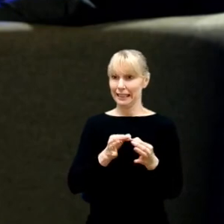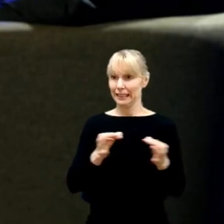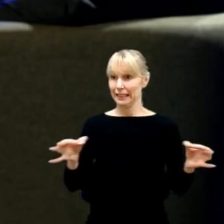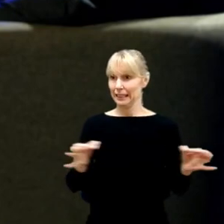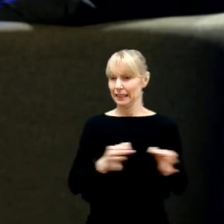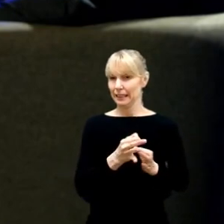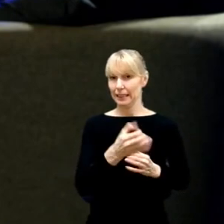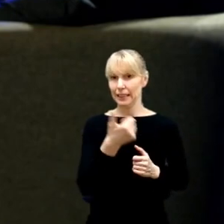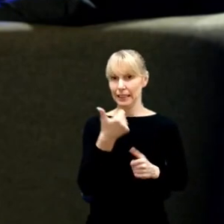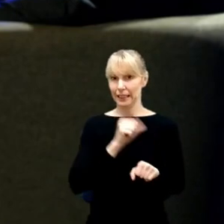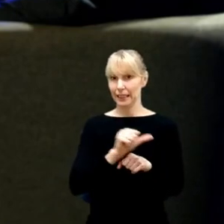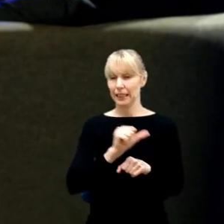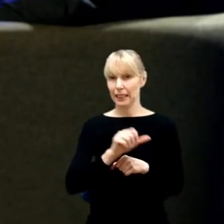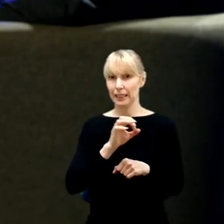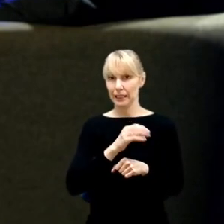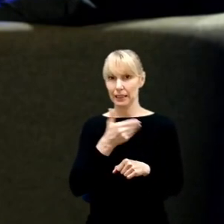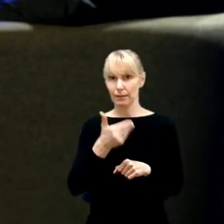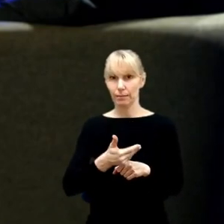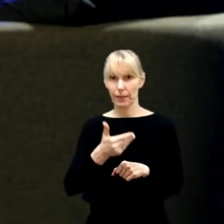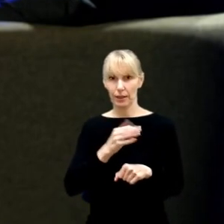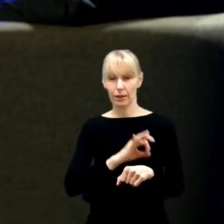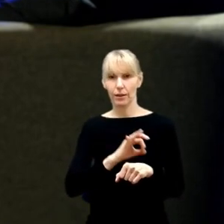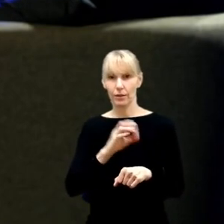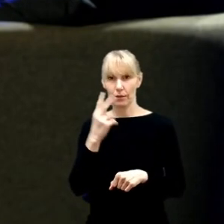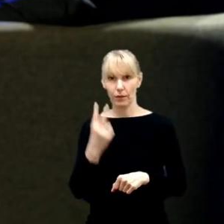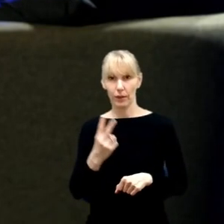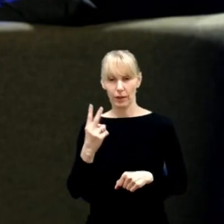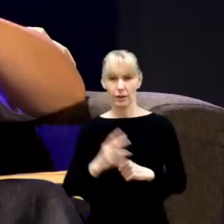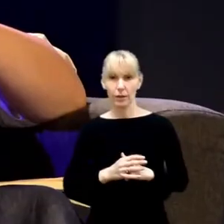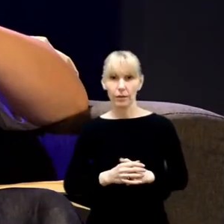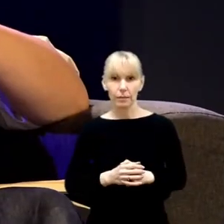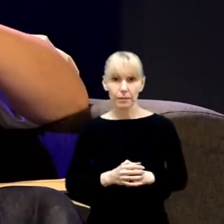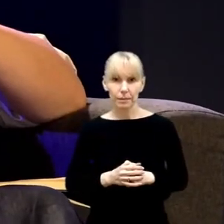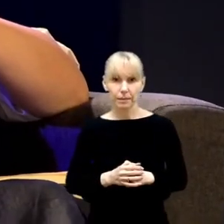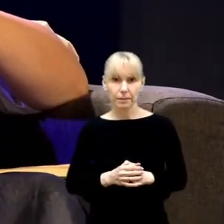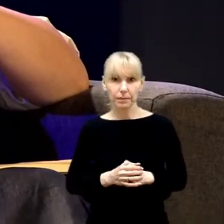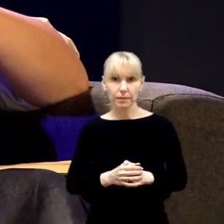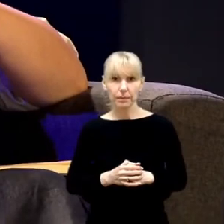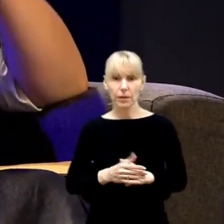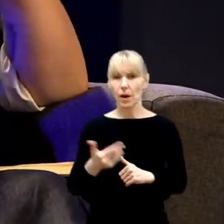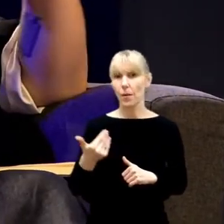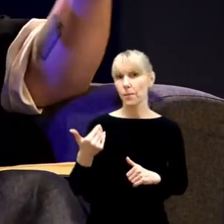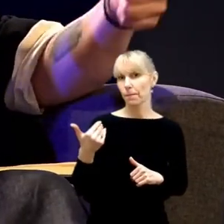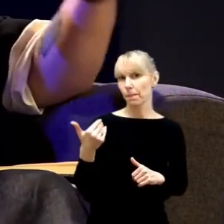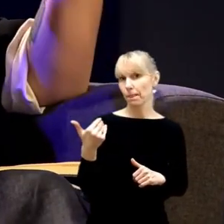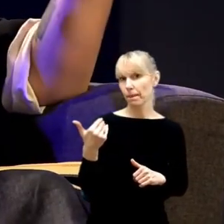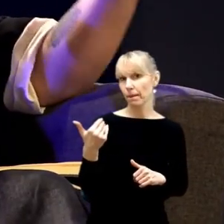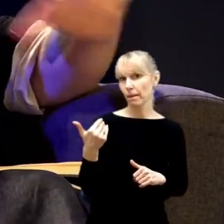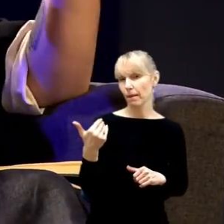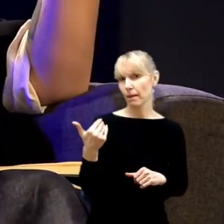tam było tych inwestycji chyba sześć, to były niestety parkingi, które zdeterminowały układ